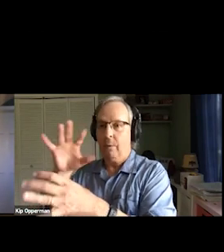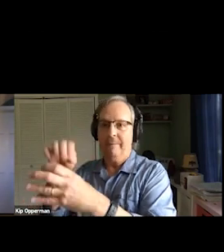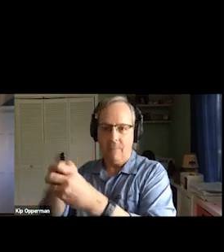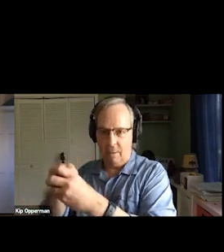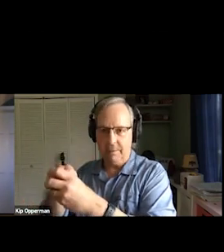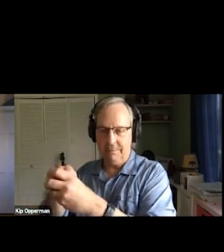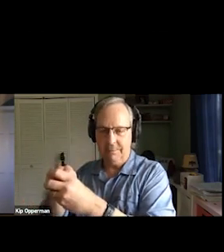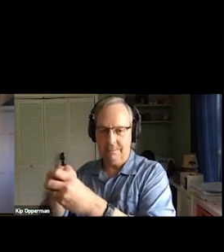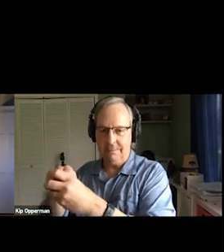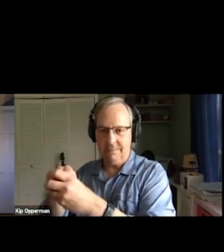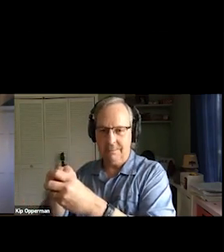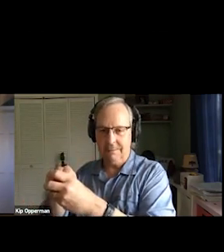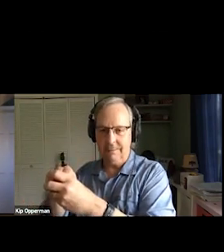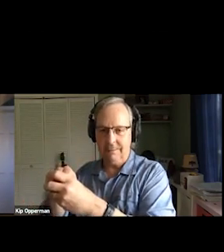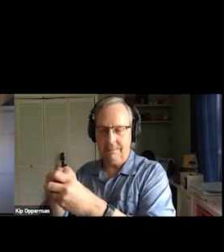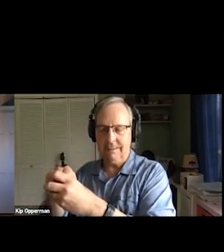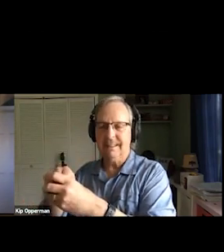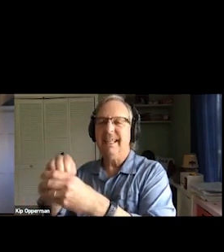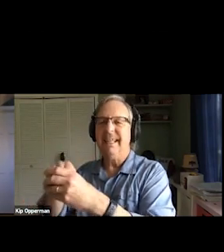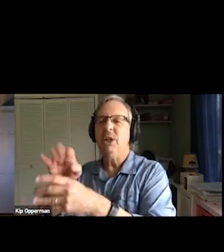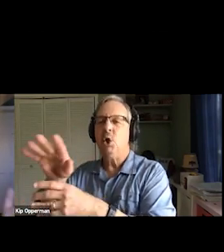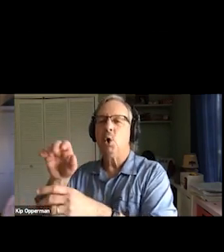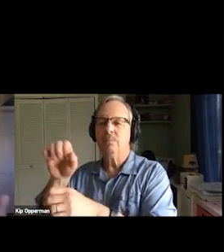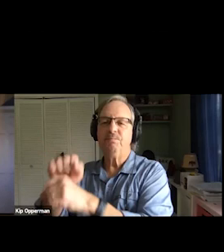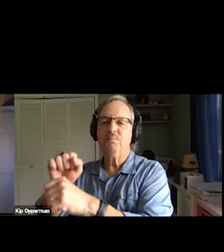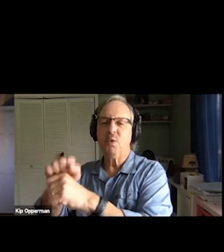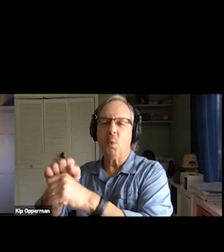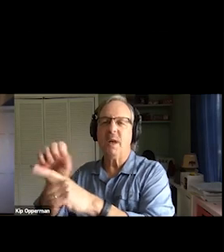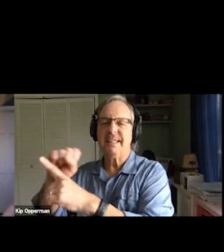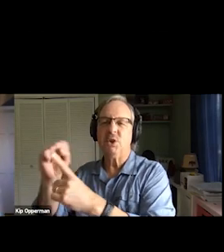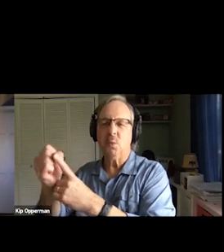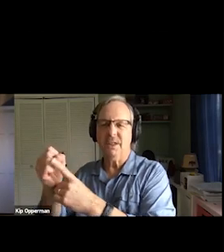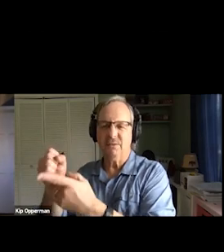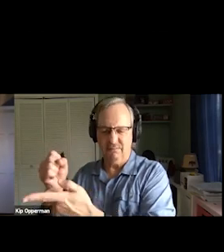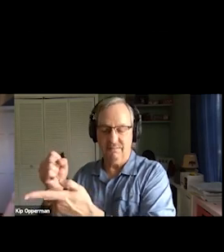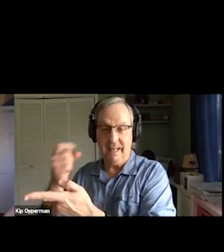dentro de su entorno de trabajo, y pensar en esas tres áreas